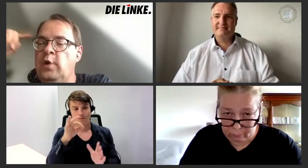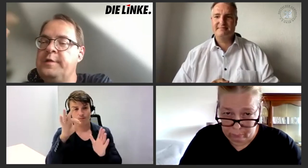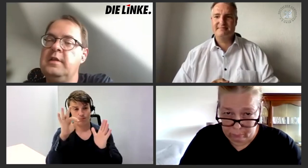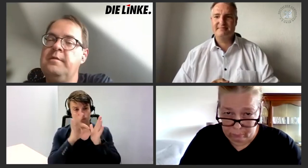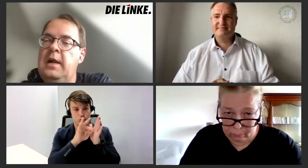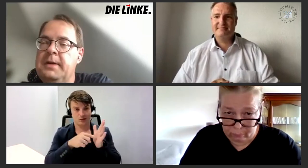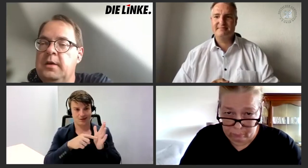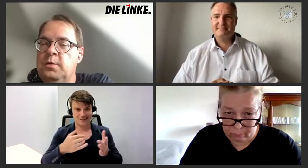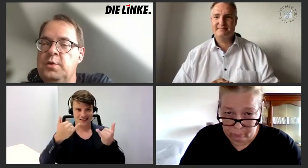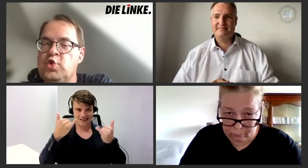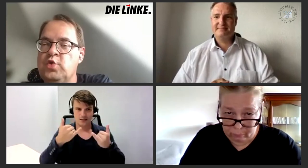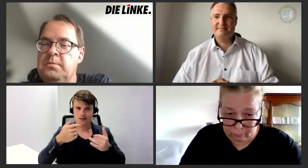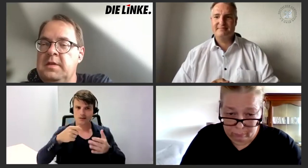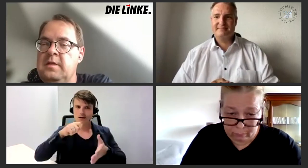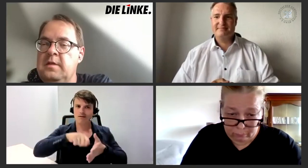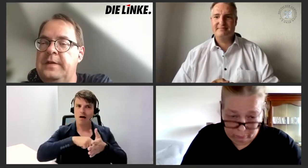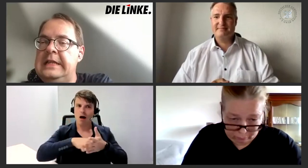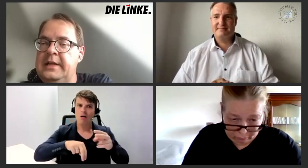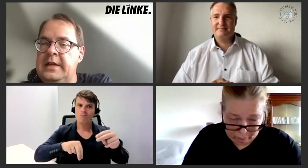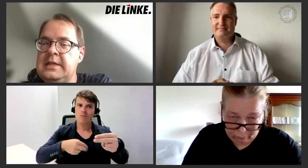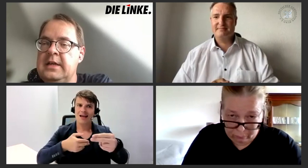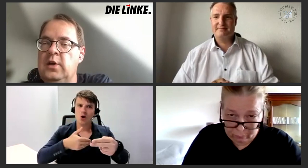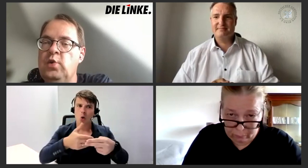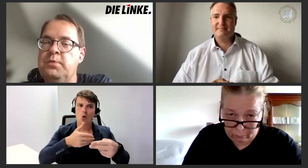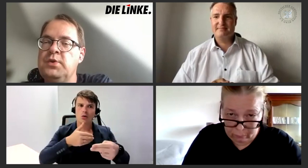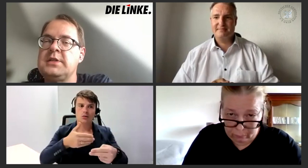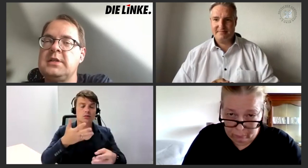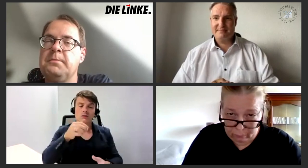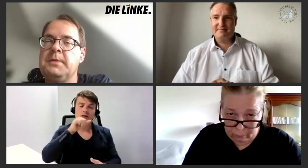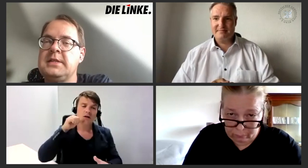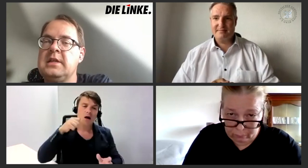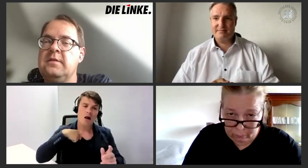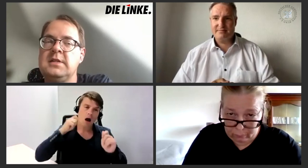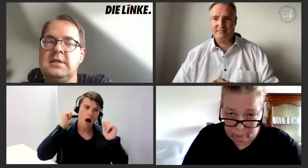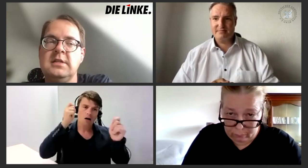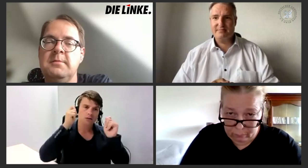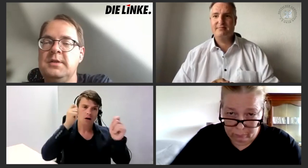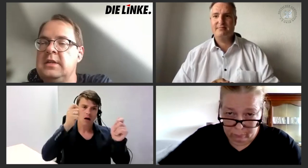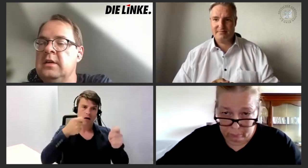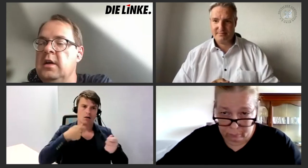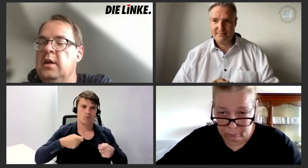wo wir jetzt in der ablaufenden Wahlperiode schon mit vielen Anträgen auch im Bundestag präsent